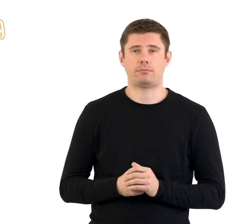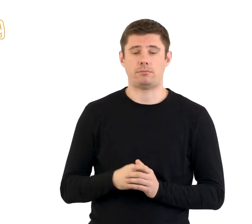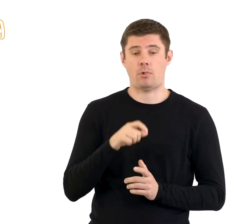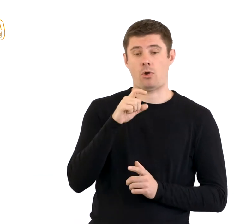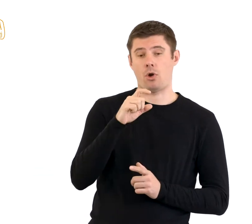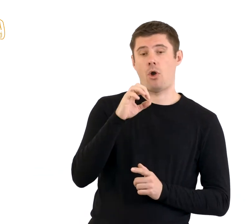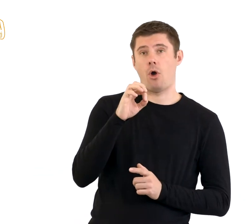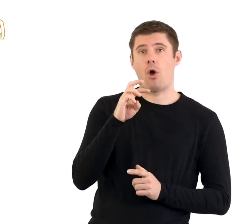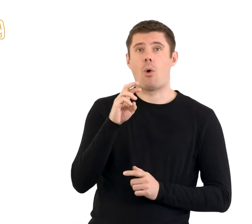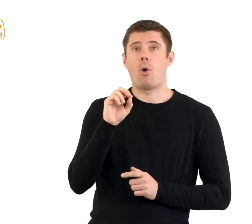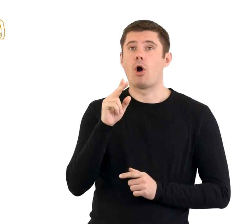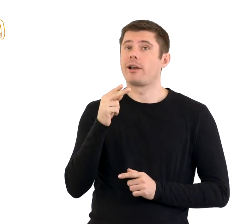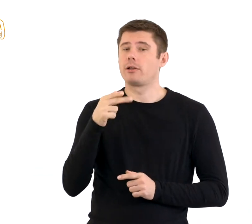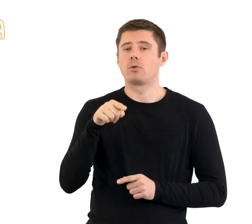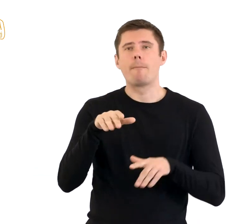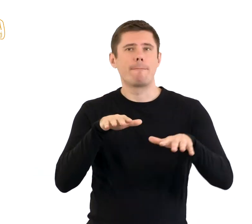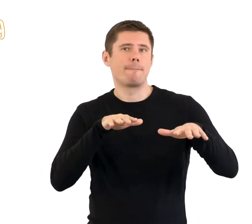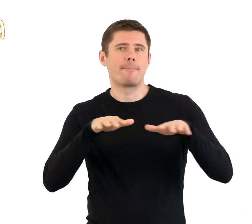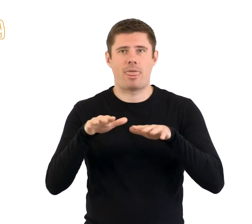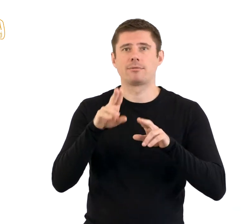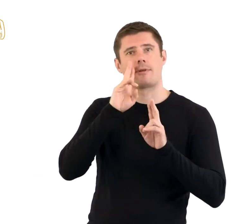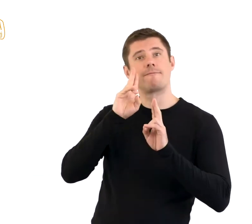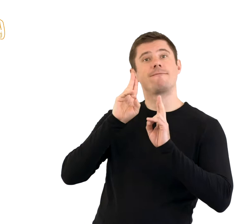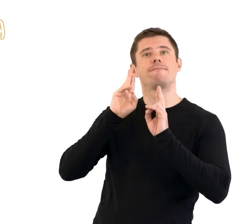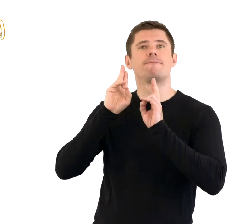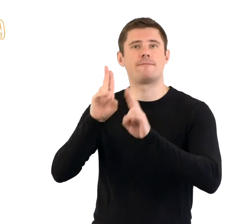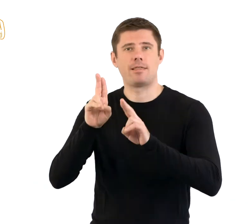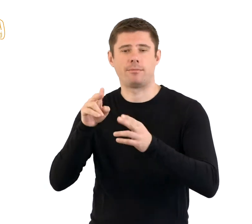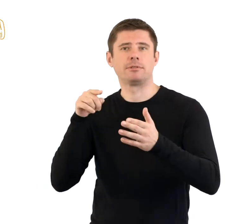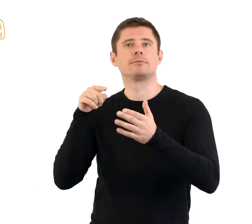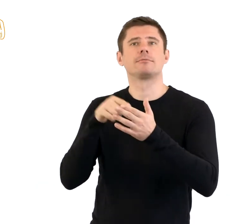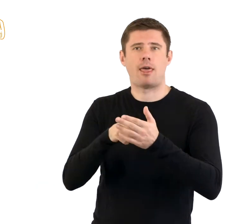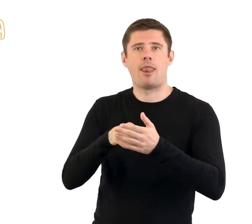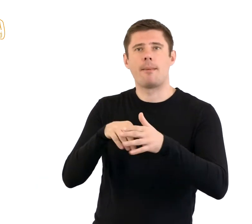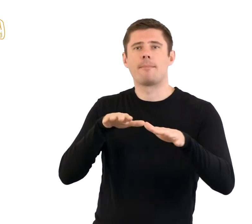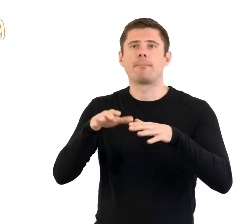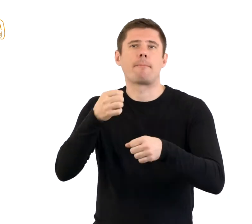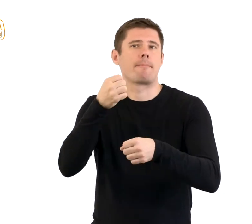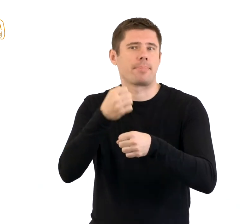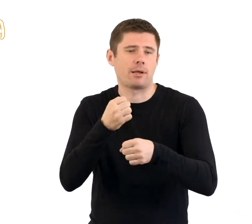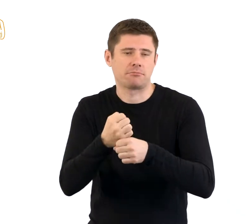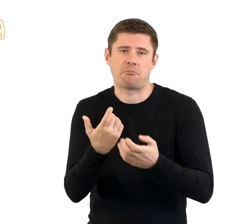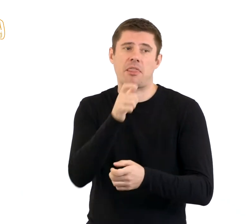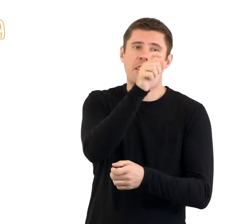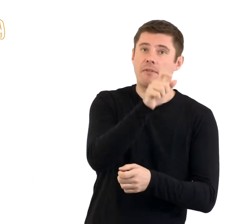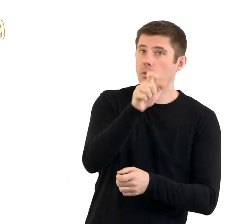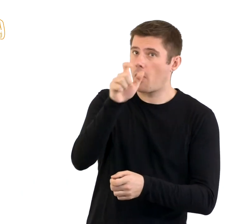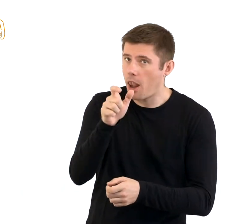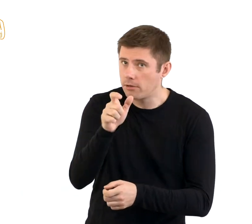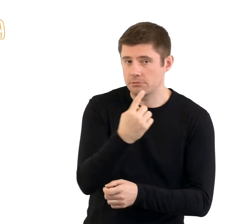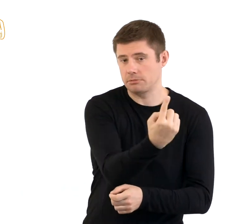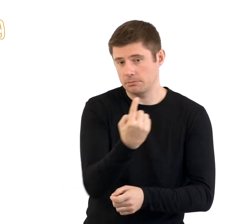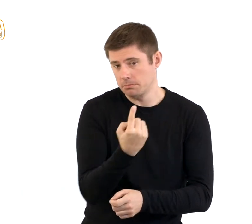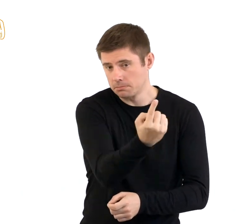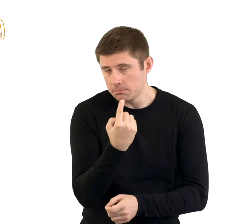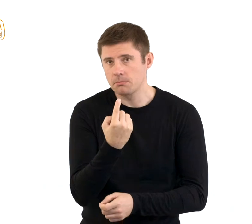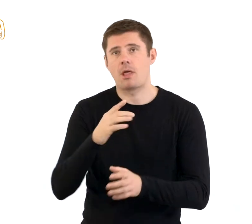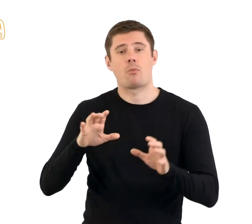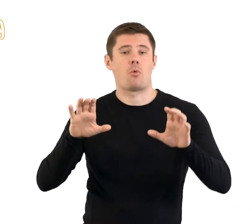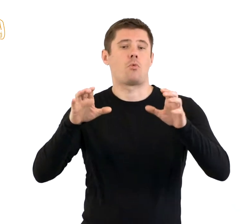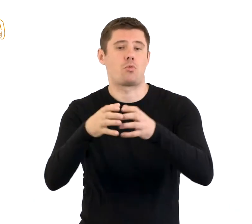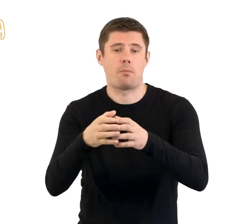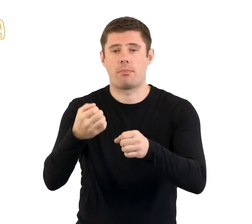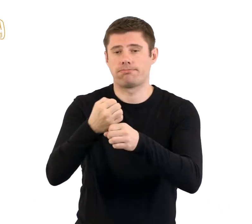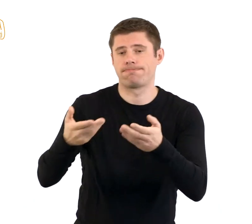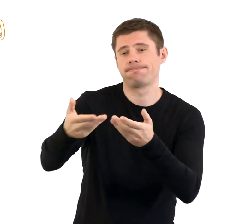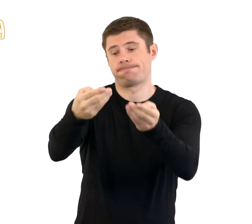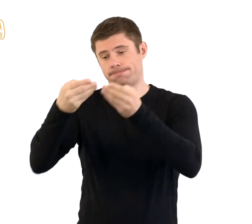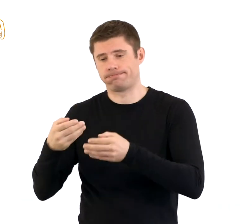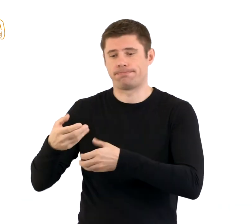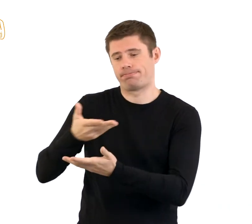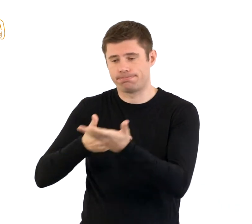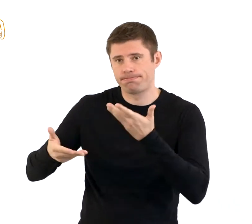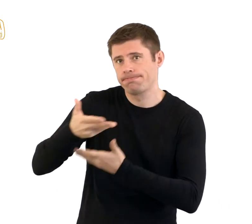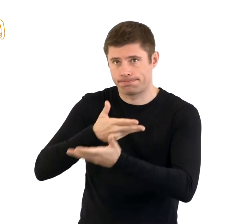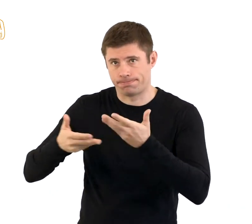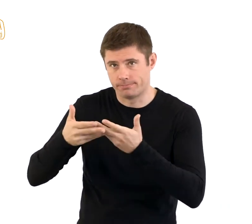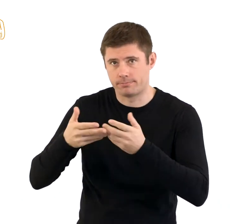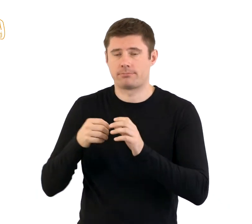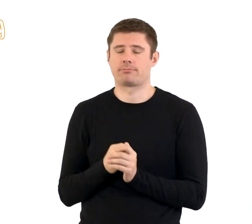Jest to możliwość indywidualnej lub wspólnej pracy w wynajętym pomieszczeniu,